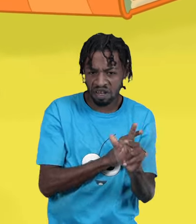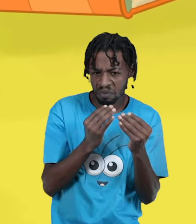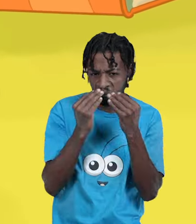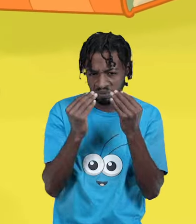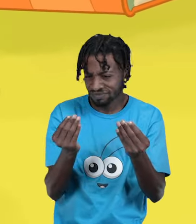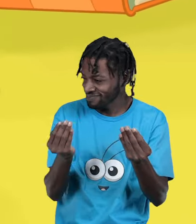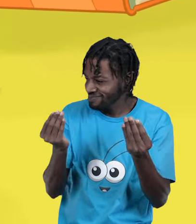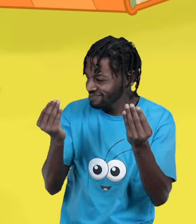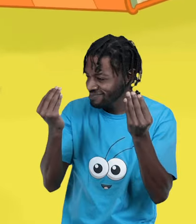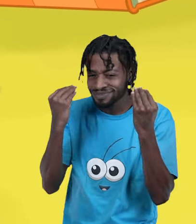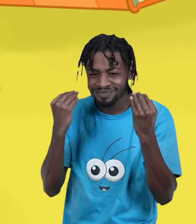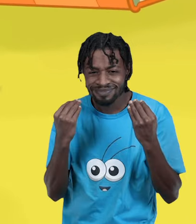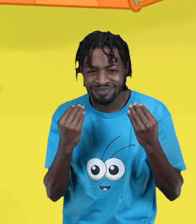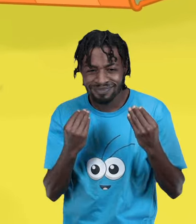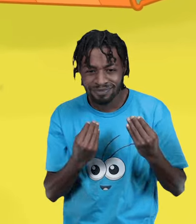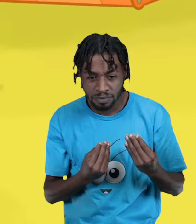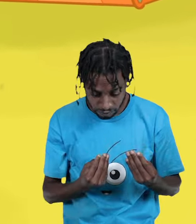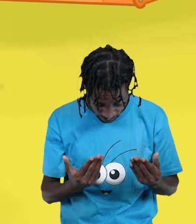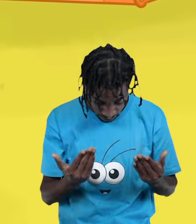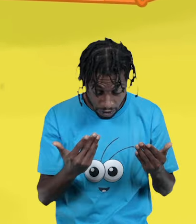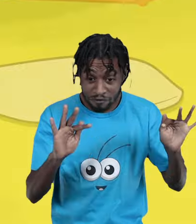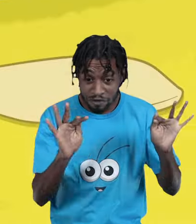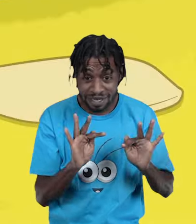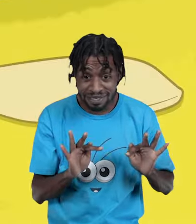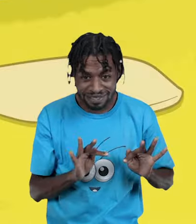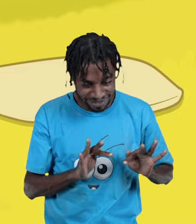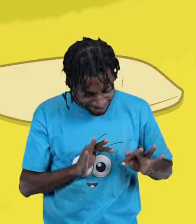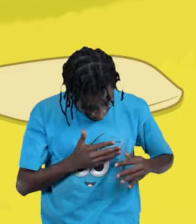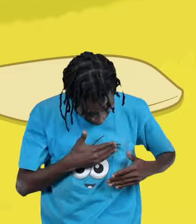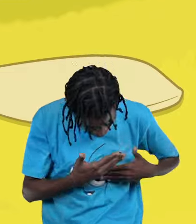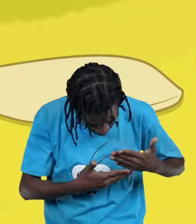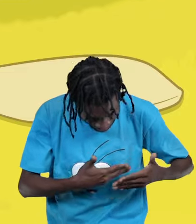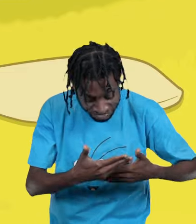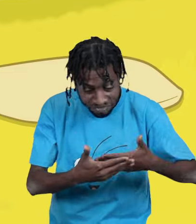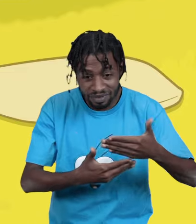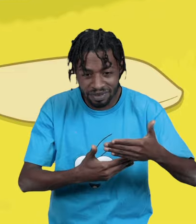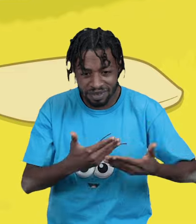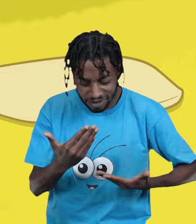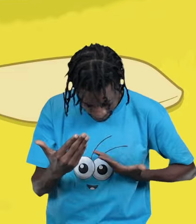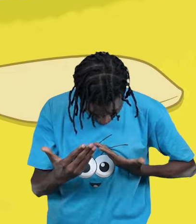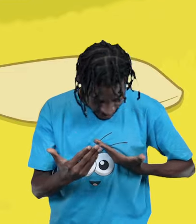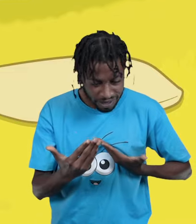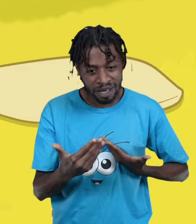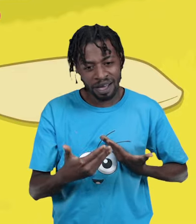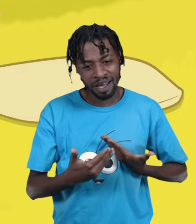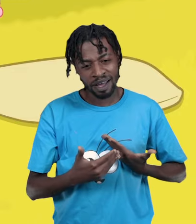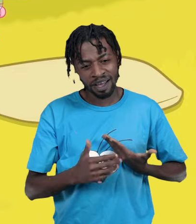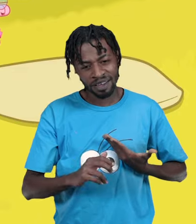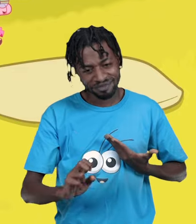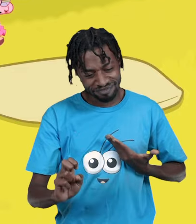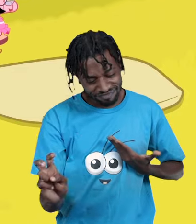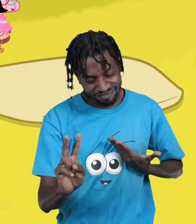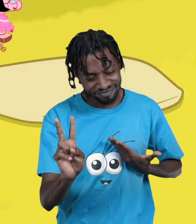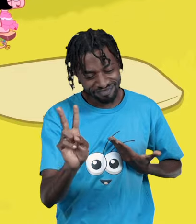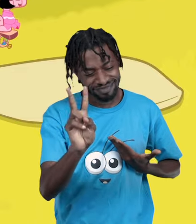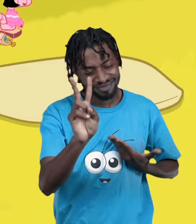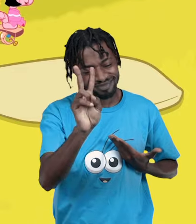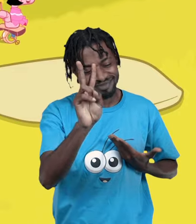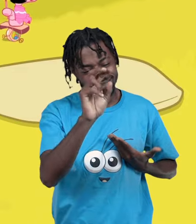Brincando sinto felicidade E o valor da nossa amizade